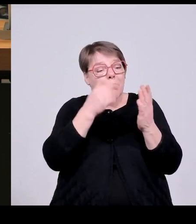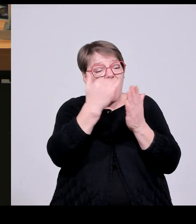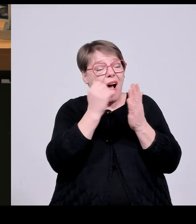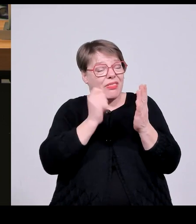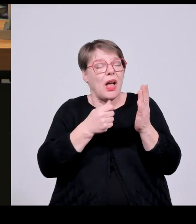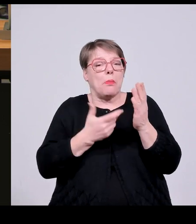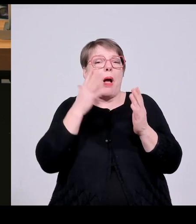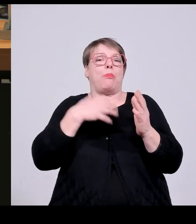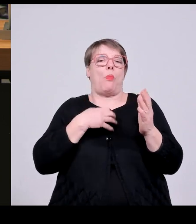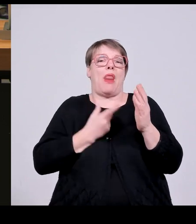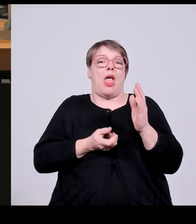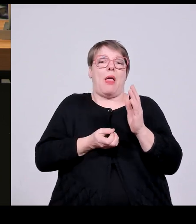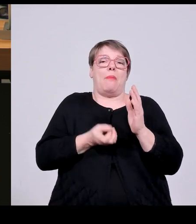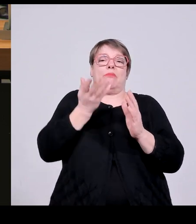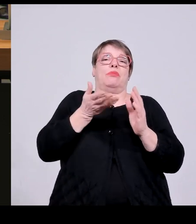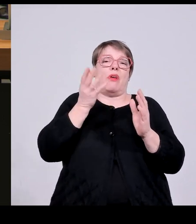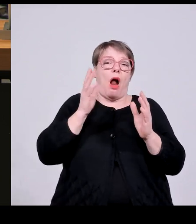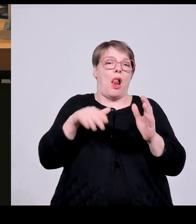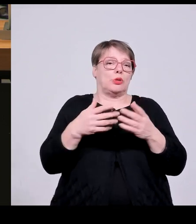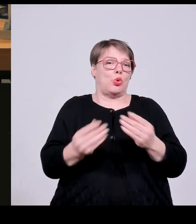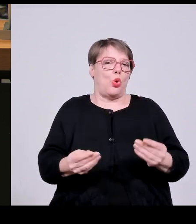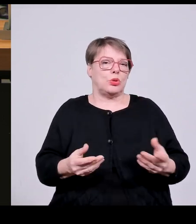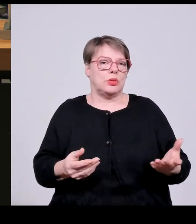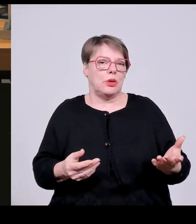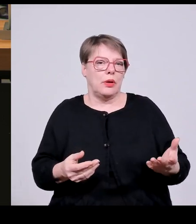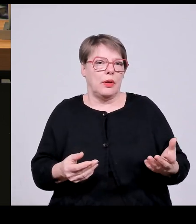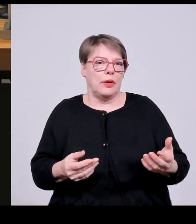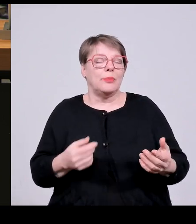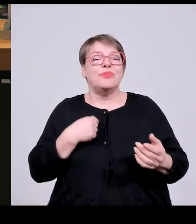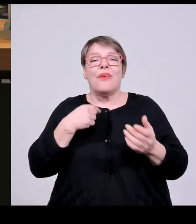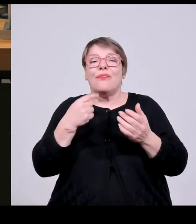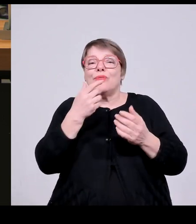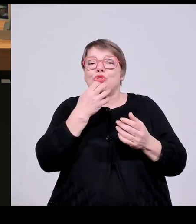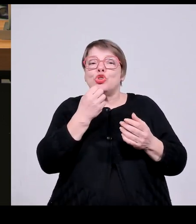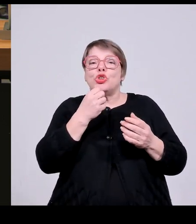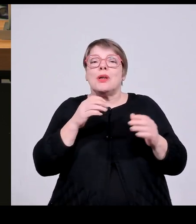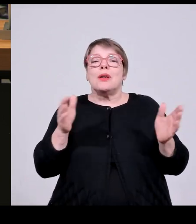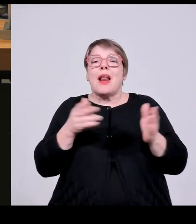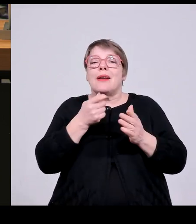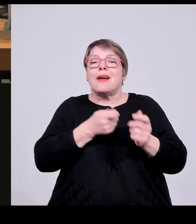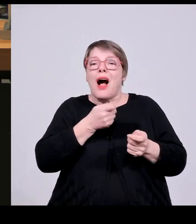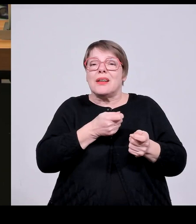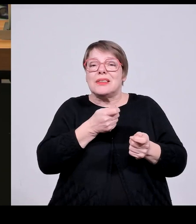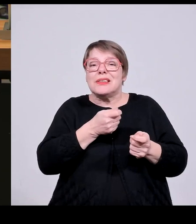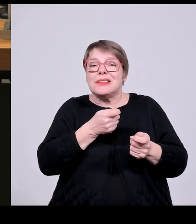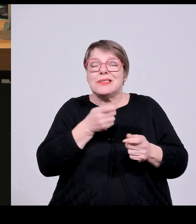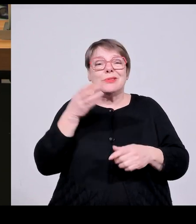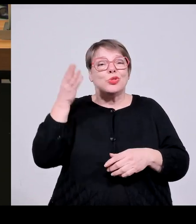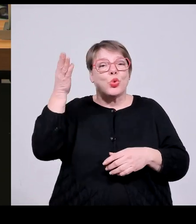die sehr gut organisiert sind, mit dem man sehr gut auch staatlicherseits in den Dialog treten kann, um dann gemeinsam